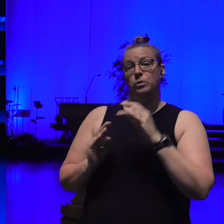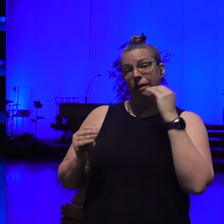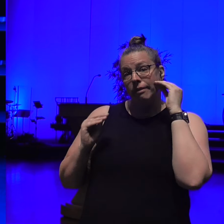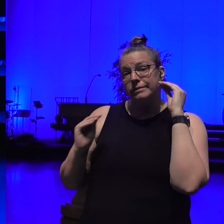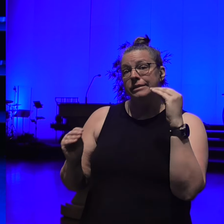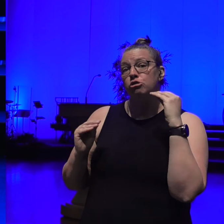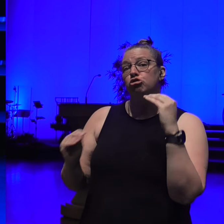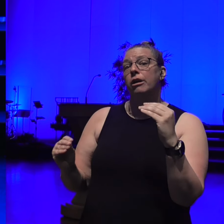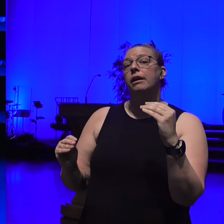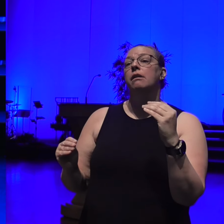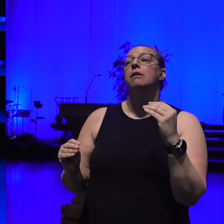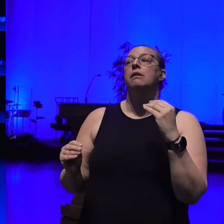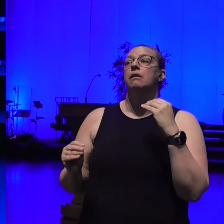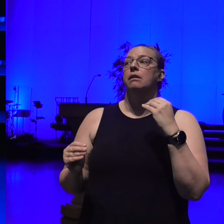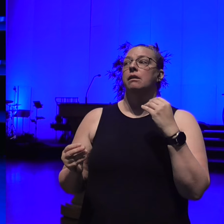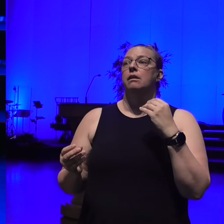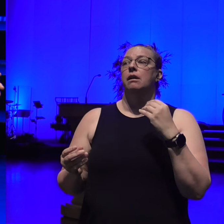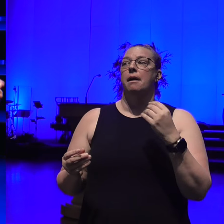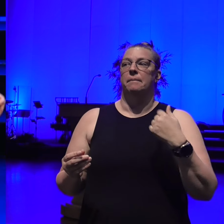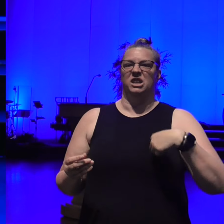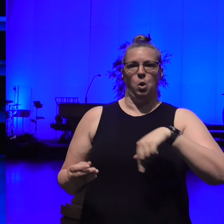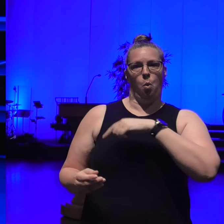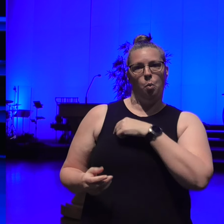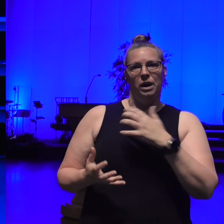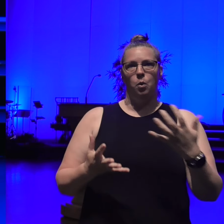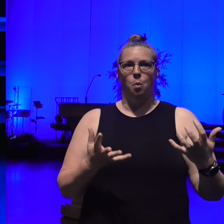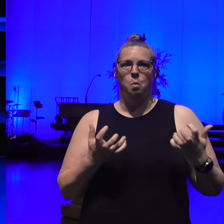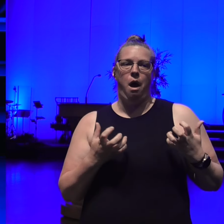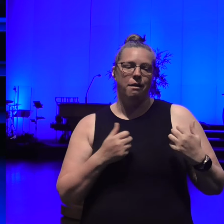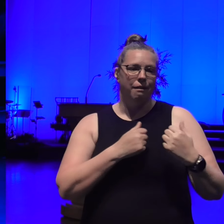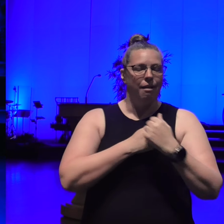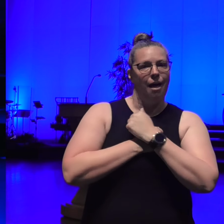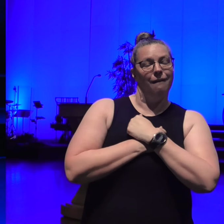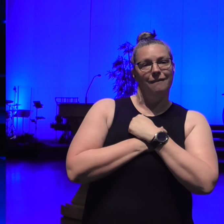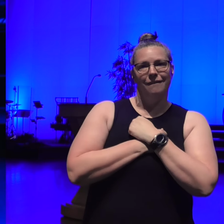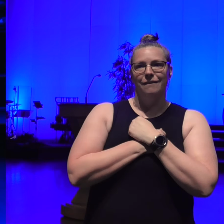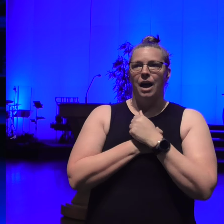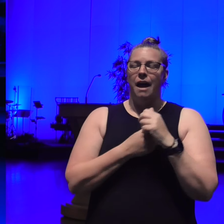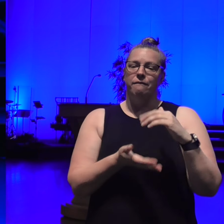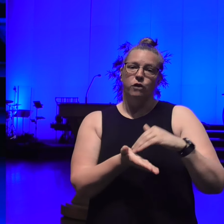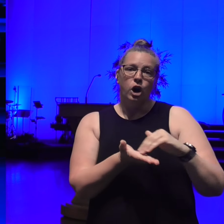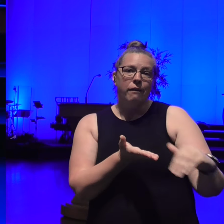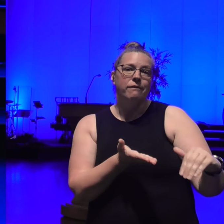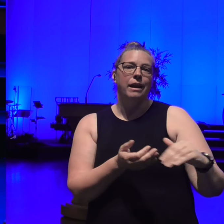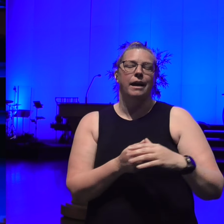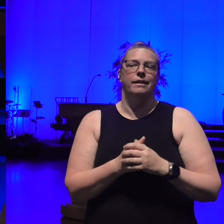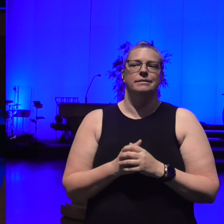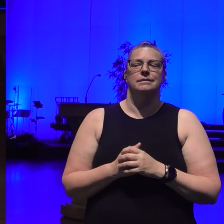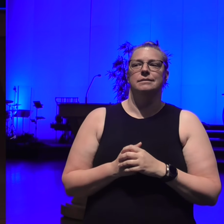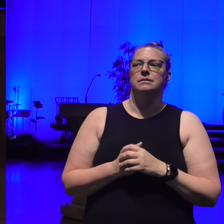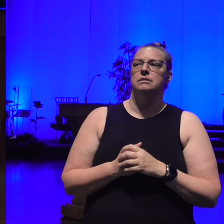que debido a que buscamos estar tan arraigados en el amor y buscamos ser tan indulgentes, hay algunas